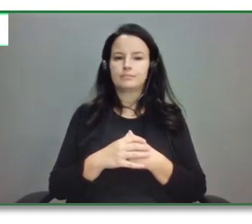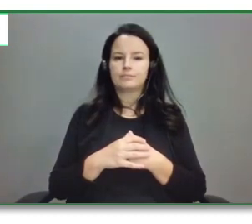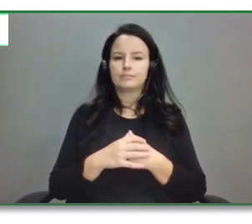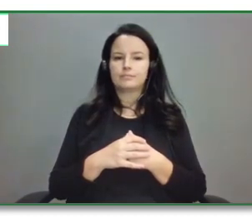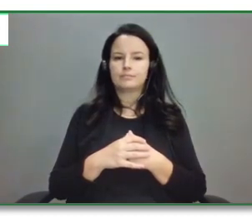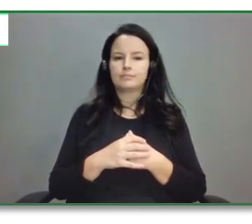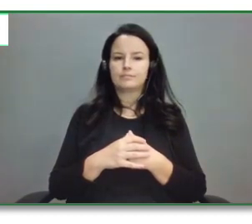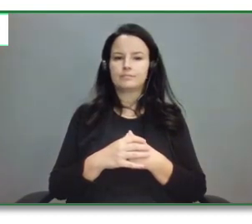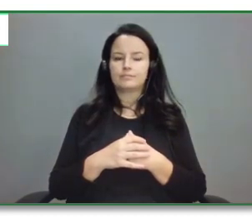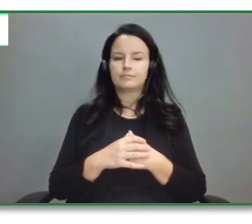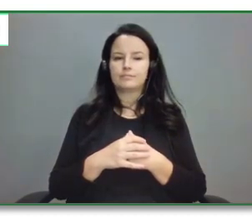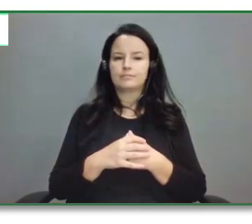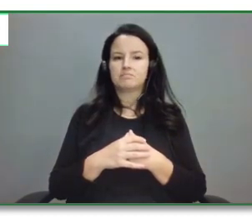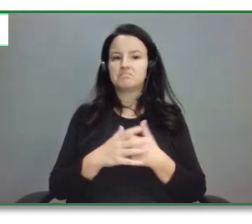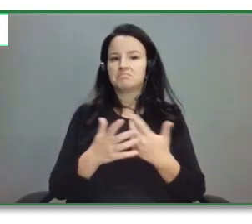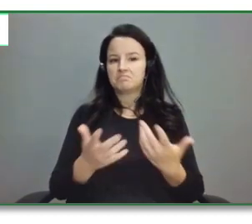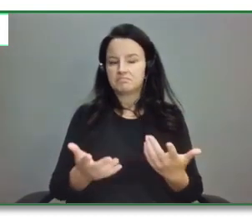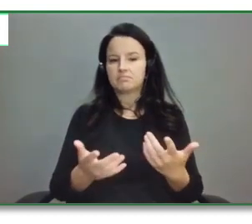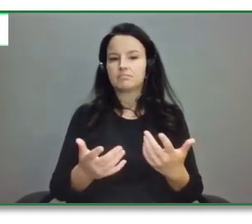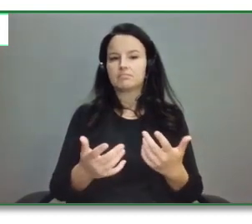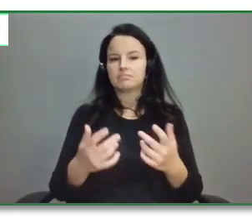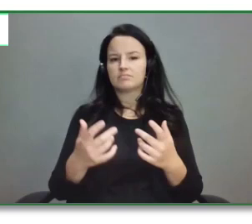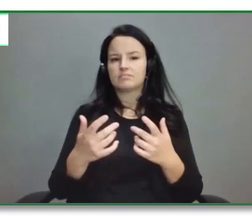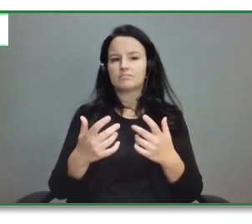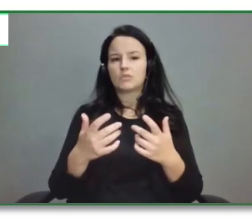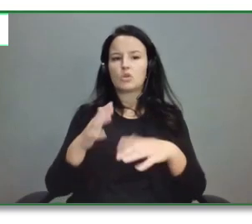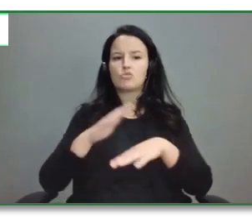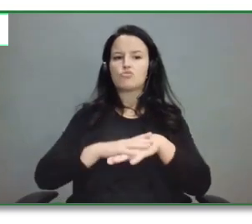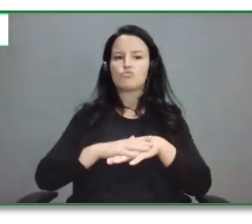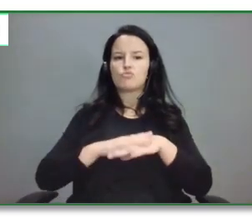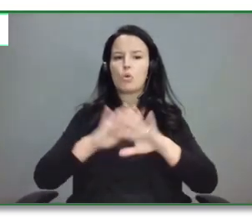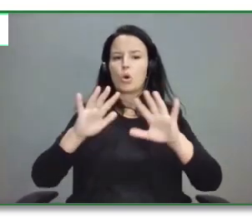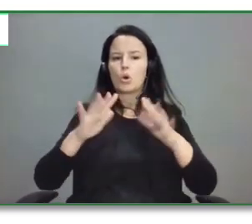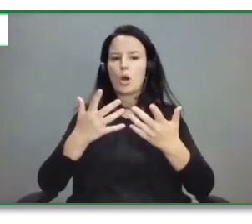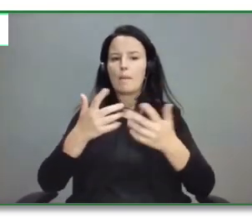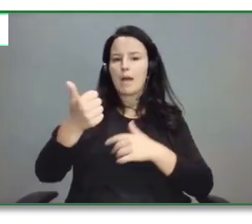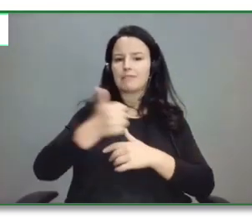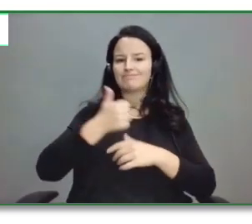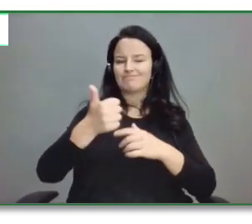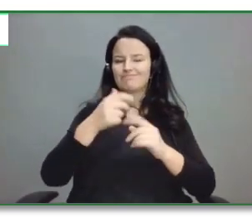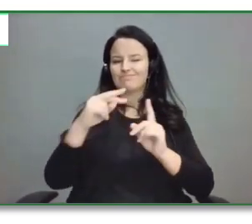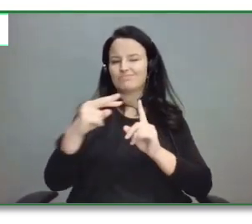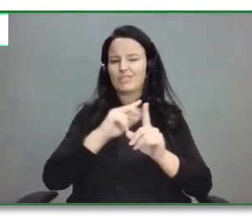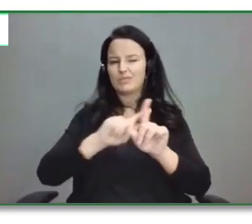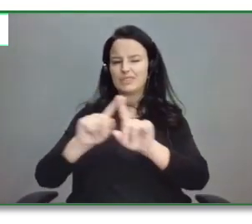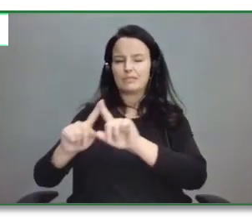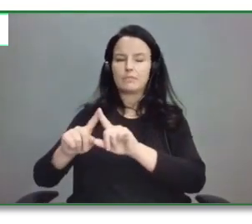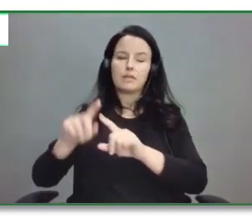on a différents points de vue sur la mobilité tout d'abord il faut tenir